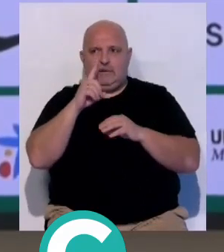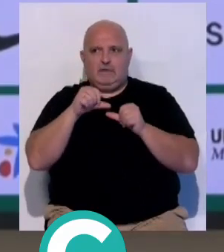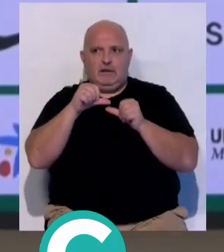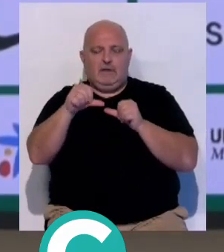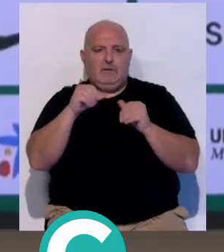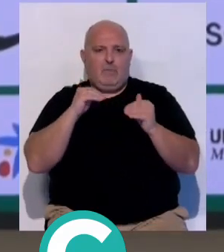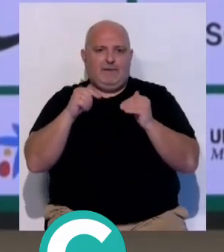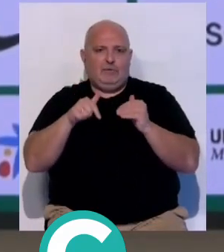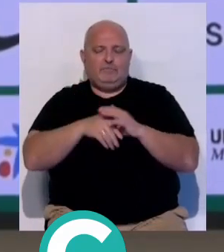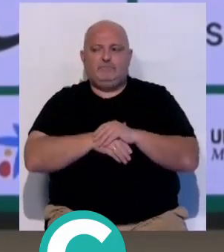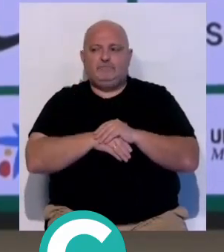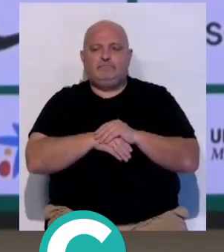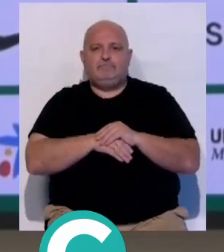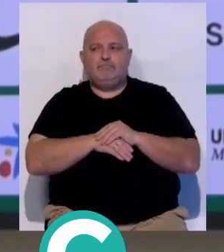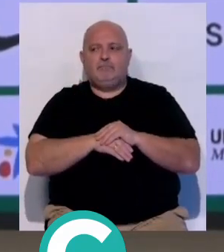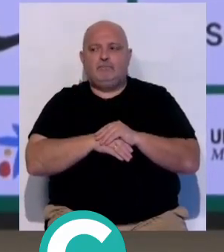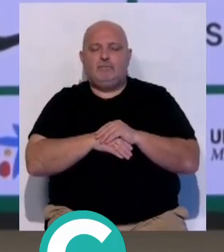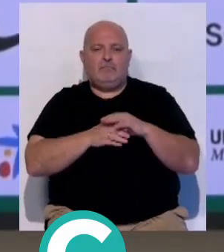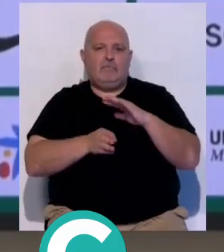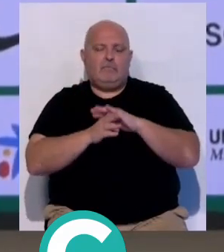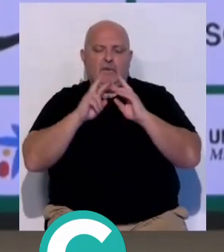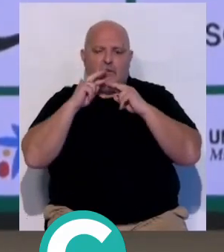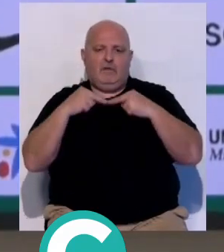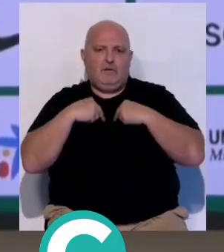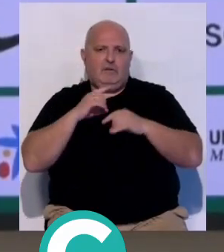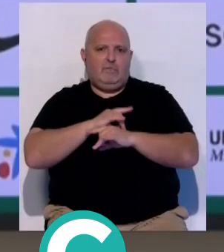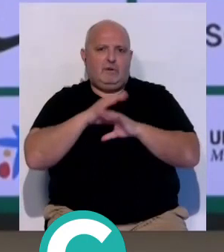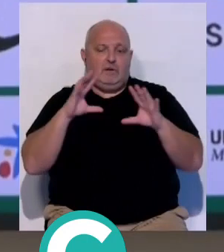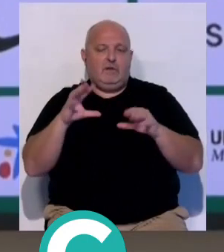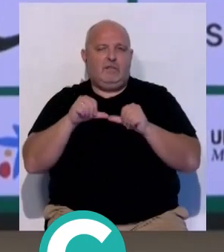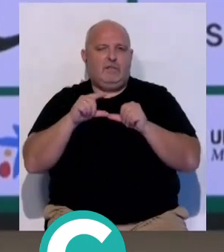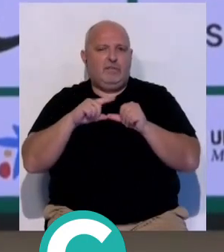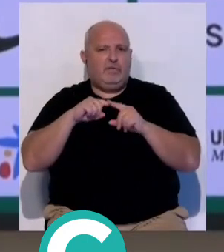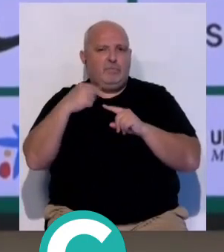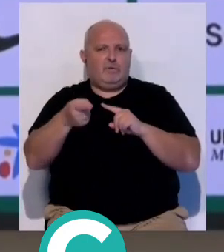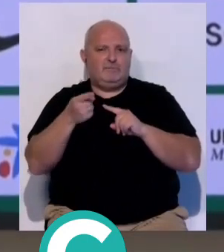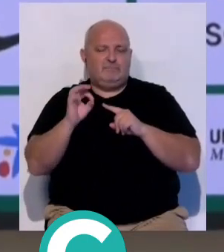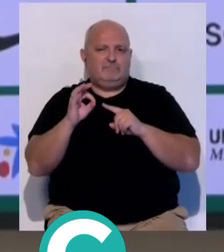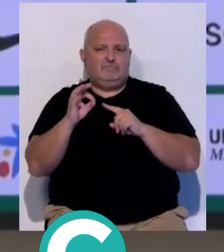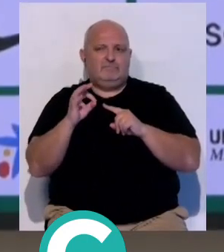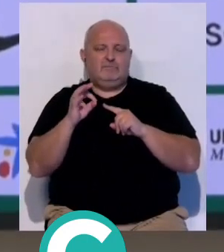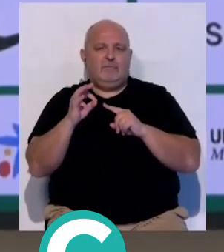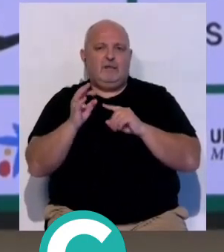este momento así que En eso estamos convencidos y después Un poco lo que decíamos vamos a intentar